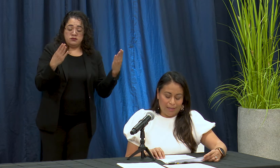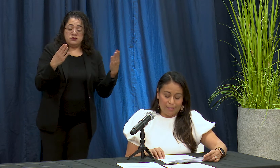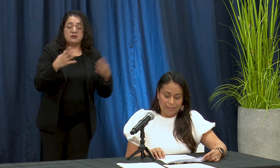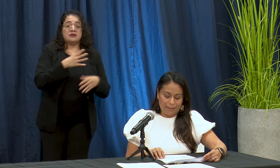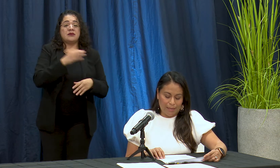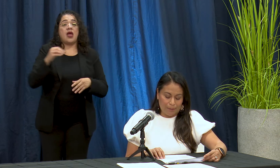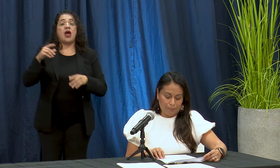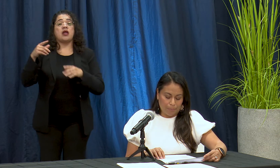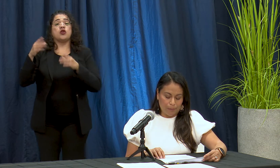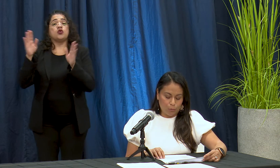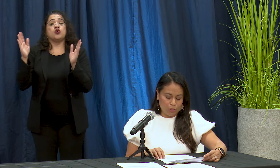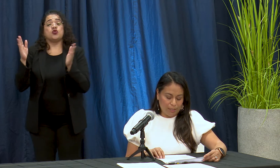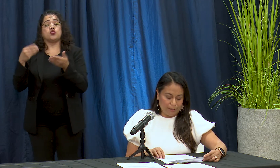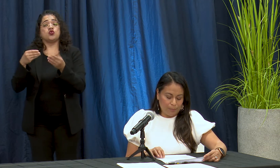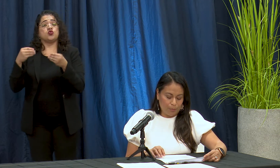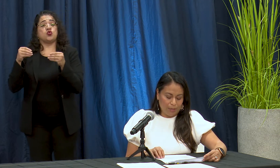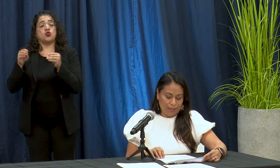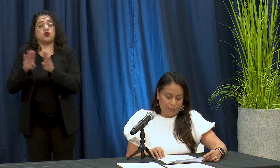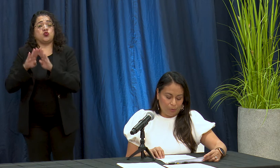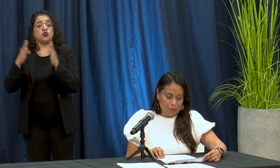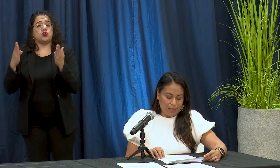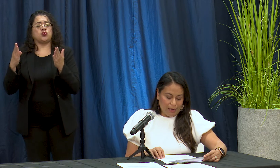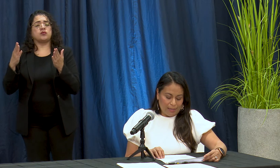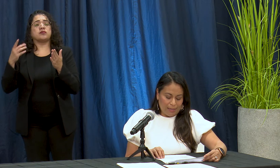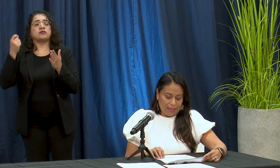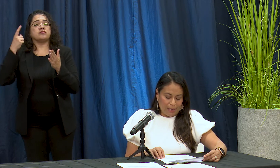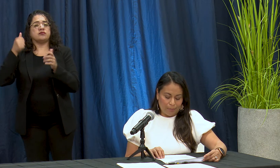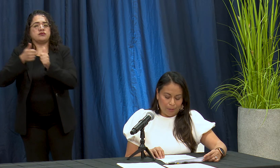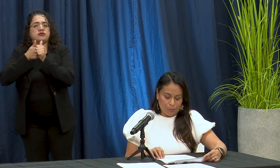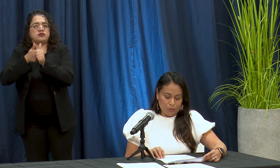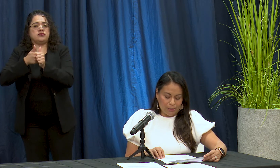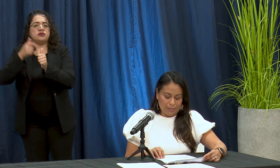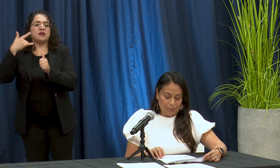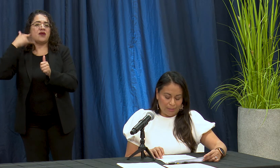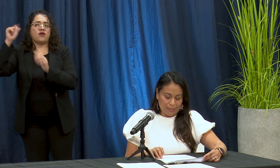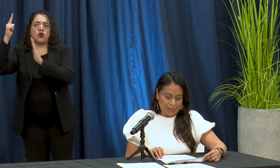ley estatal Mucha gente por ejemplo quiere que habrá Mo's resturant AZ